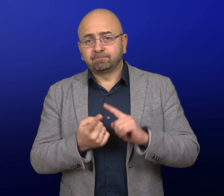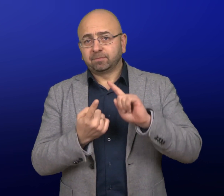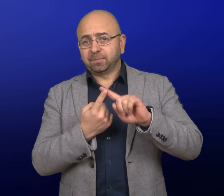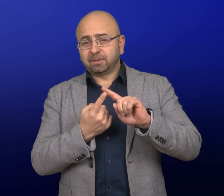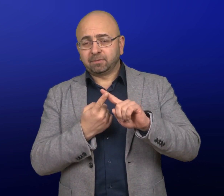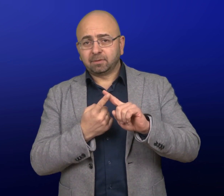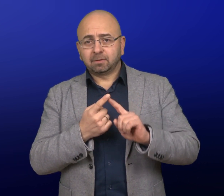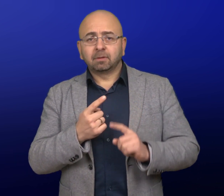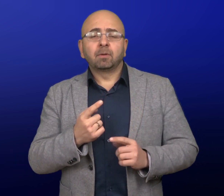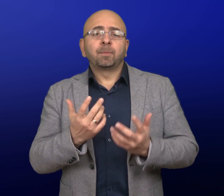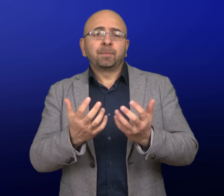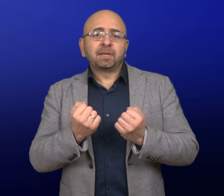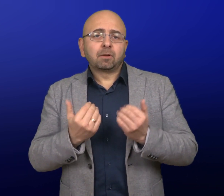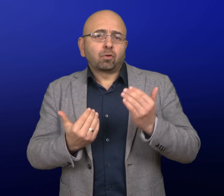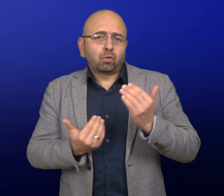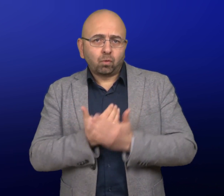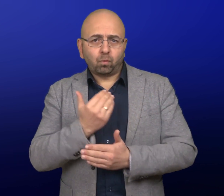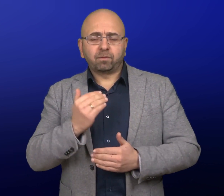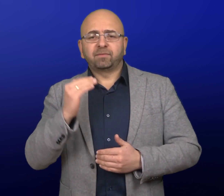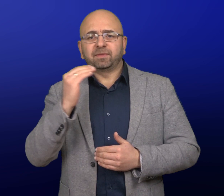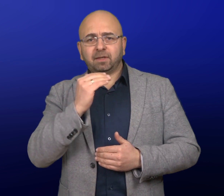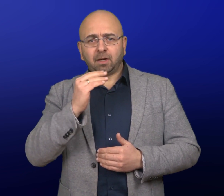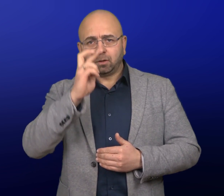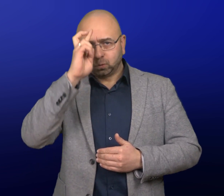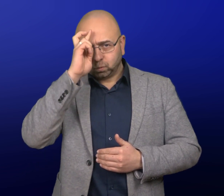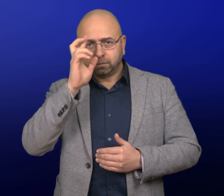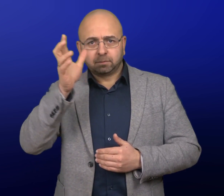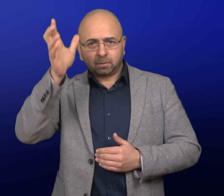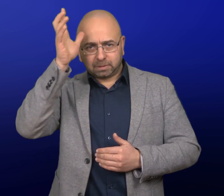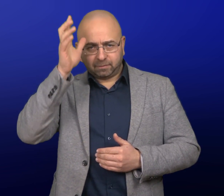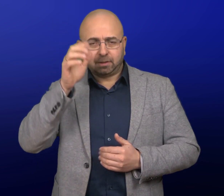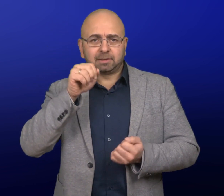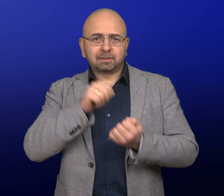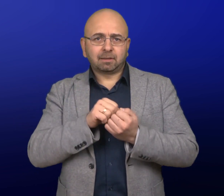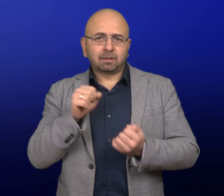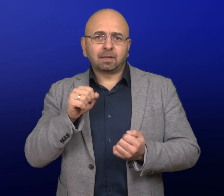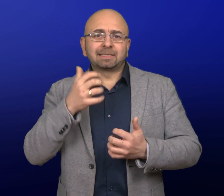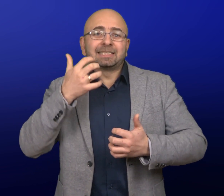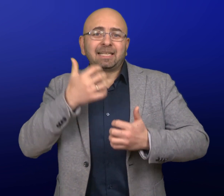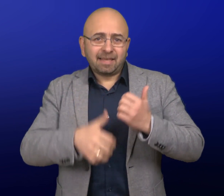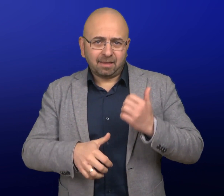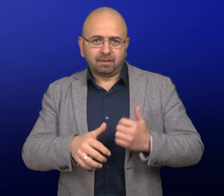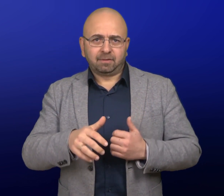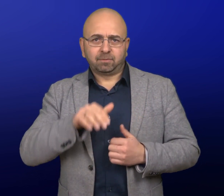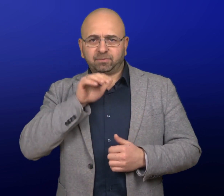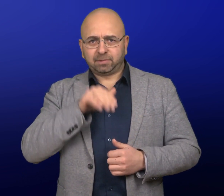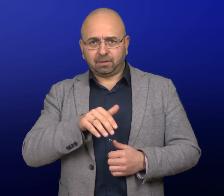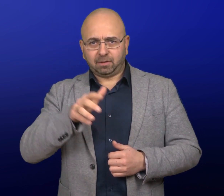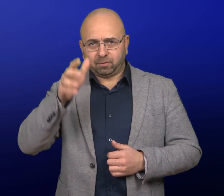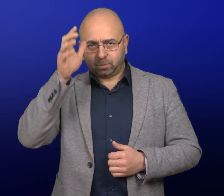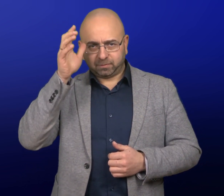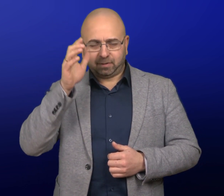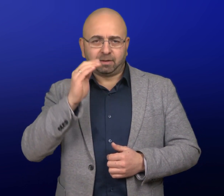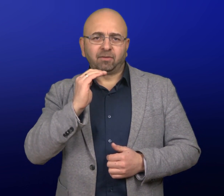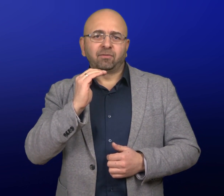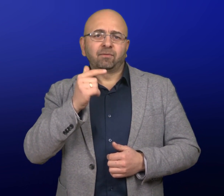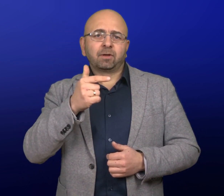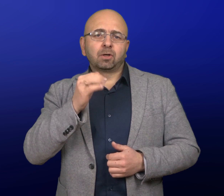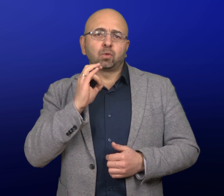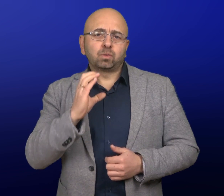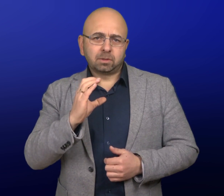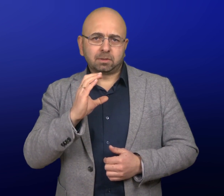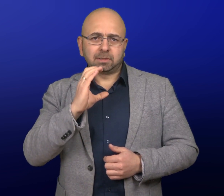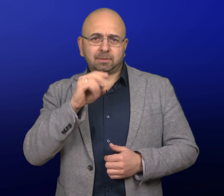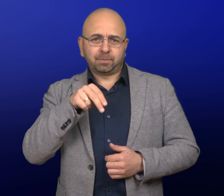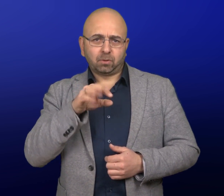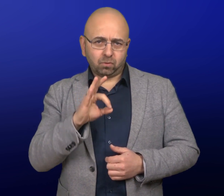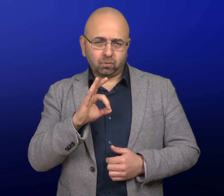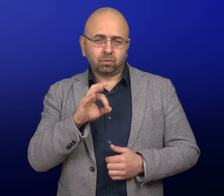Во-первых, был принят федеральный государственный образовательный стандарт профессионального образования – ФГОС СПО.